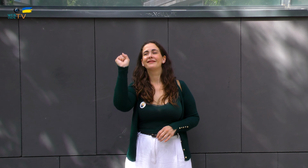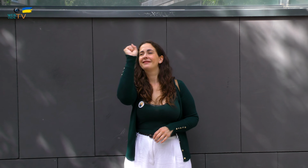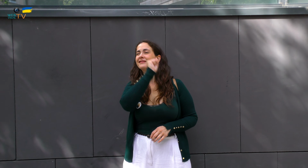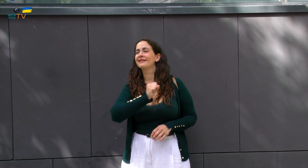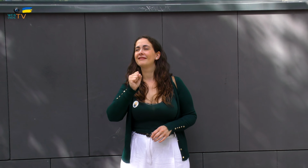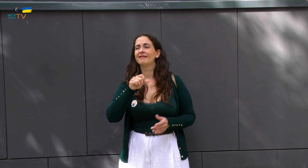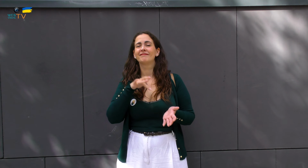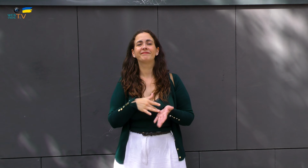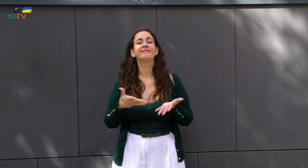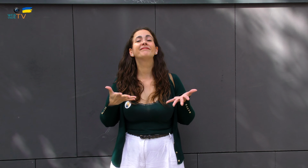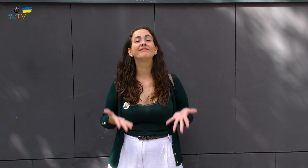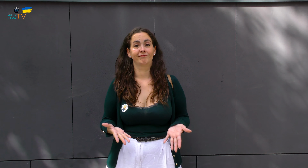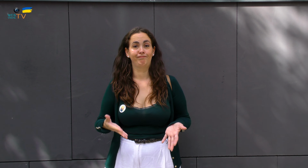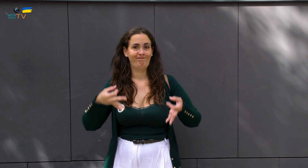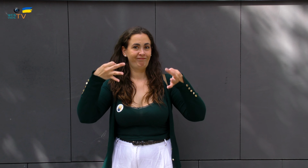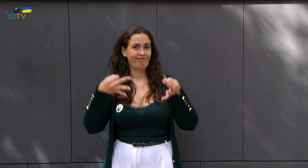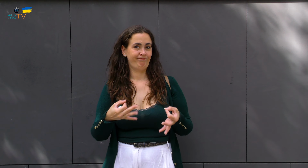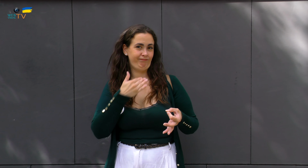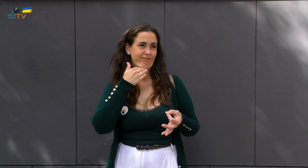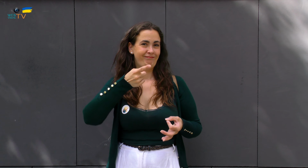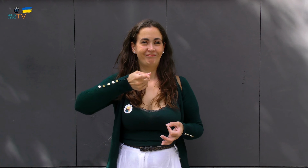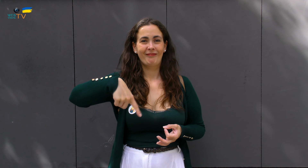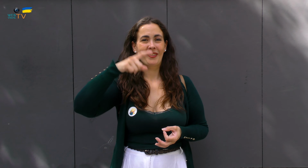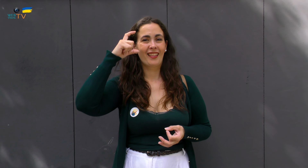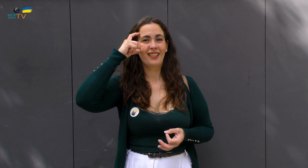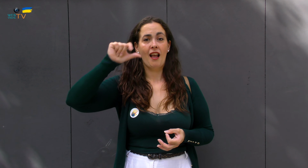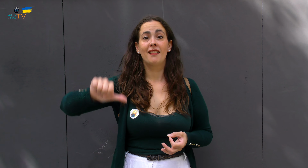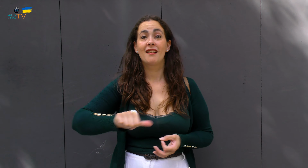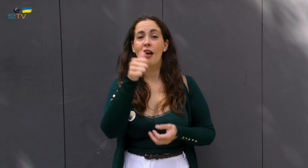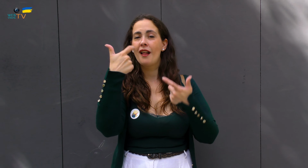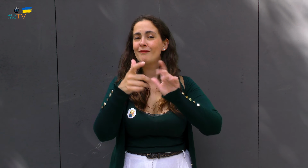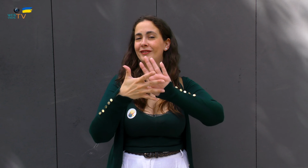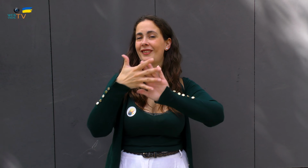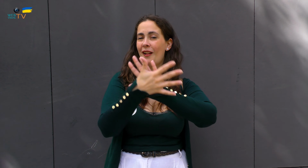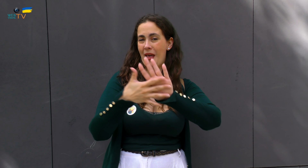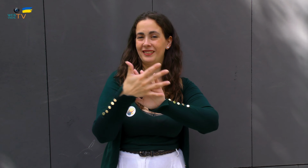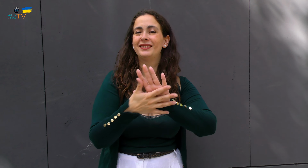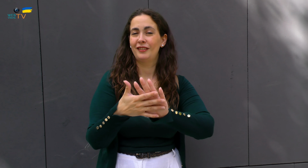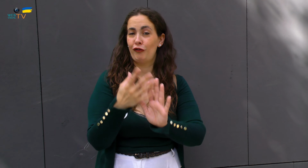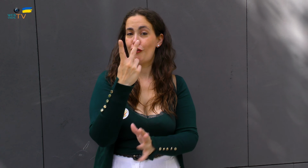Avui fa un dia fantàstic i com ja sabeu, és el Dia Nacional de les Llengües de Signes,